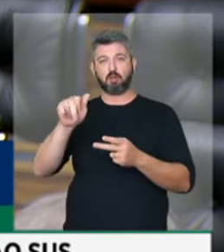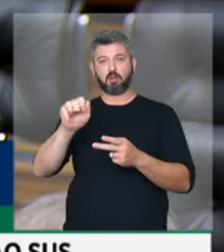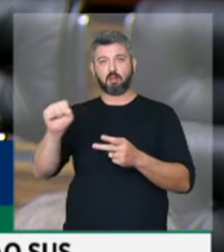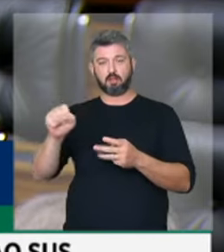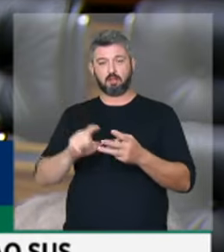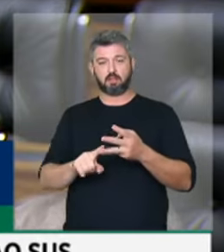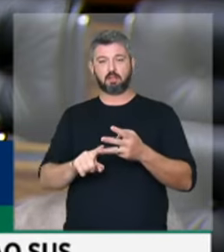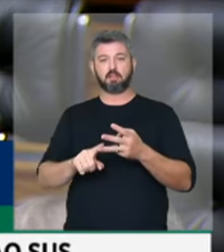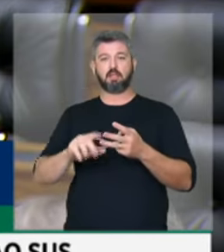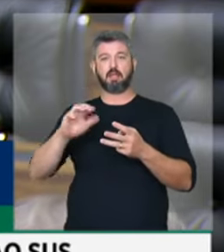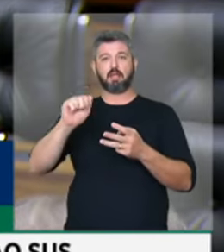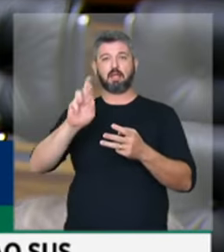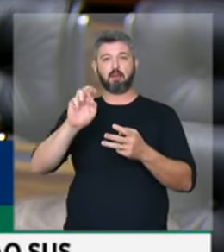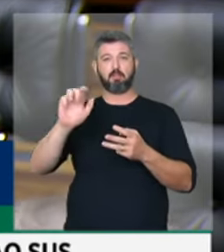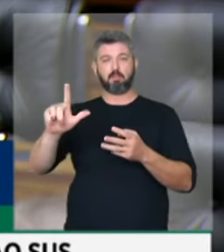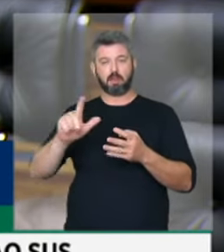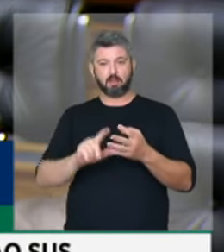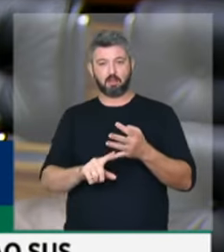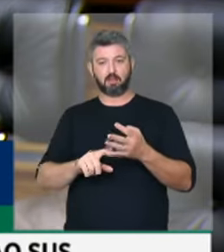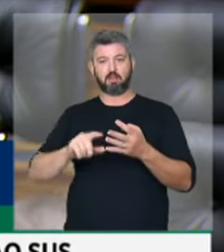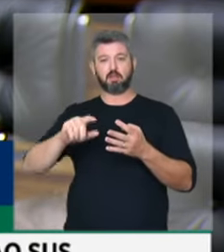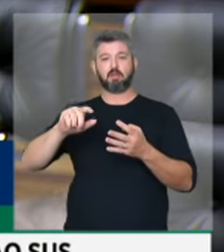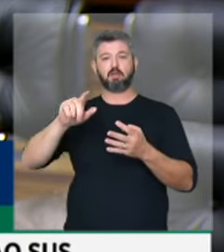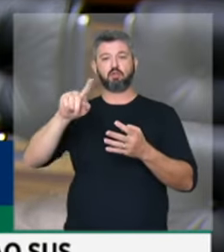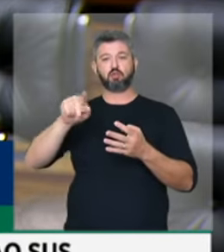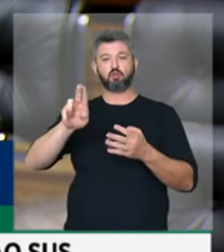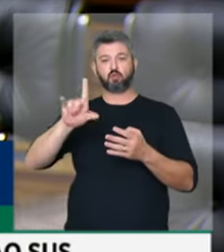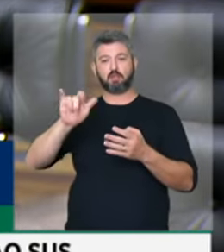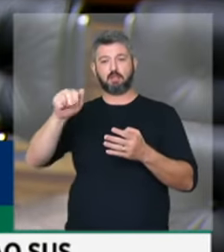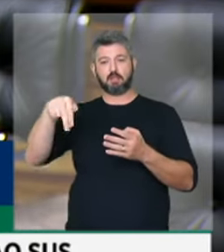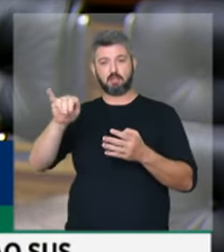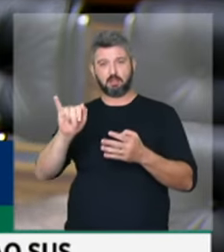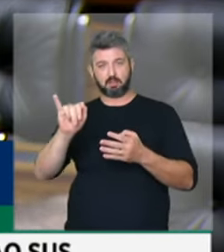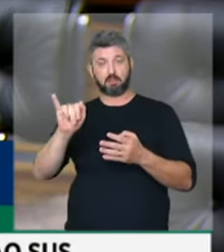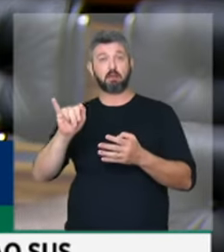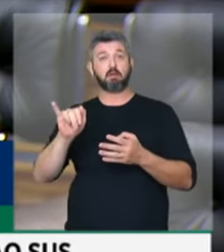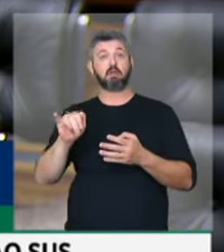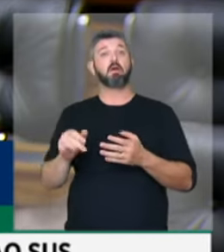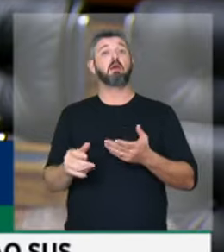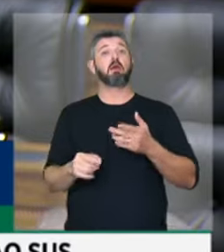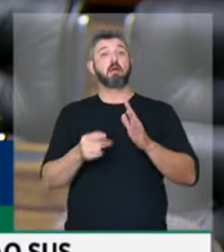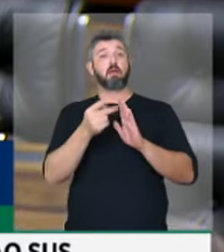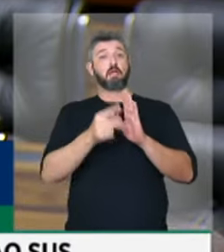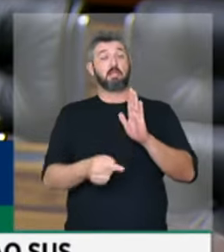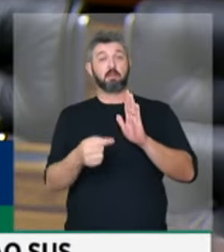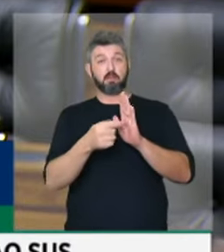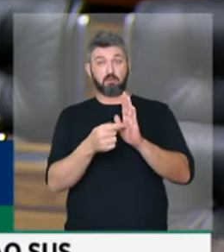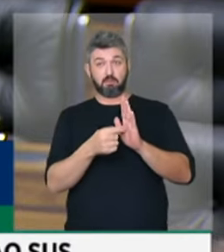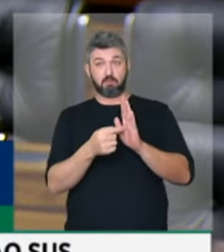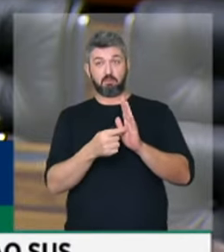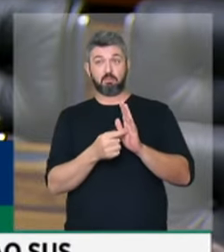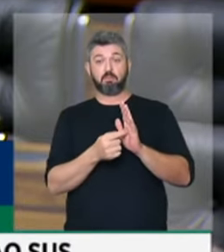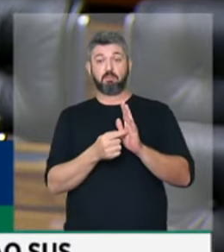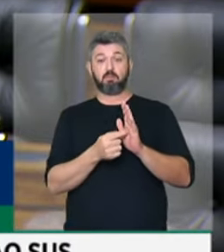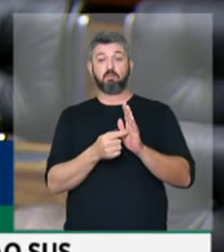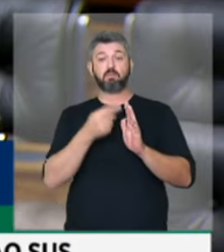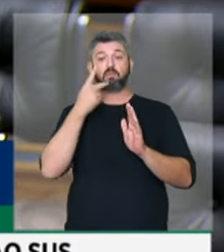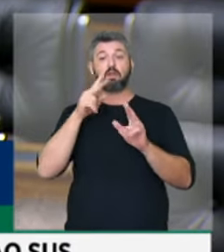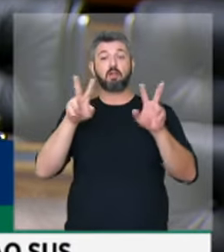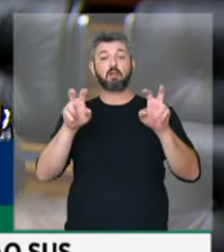LÍDER DANILO CABRAL, LÍDER GENINHO E OUTROS DEPUTADOS, ESSE PROJETO FALA SOBRE A GENTE REFORÇAR O NOSSO TIME DE MÉDICOS NO COMBATE AO